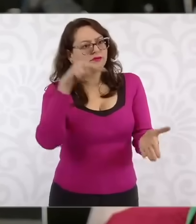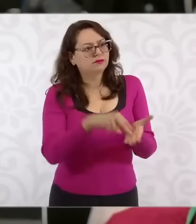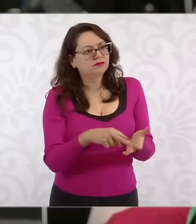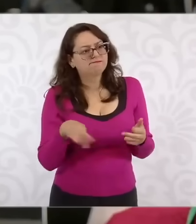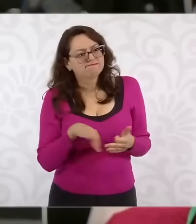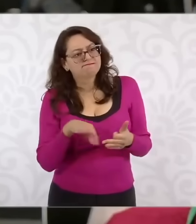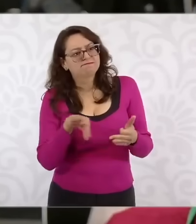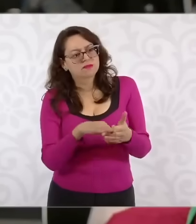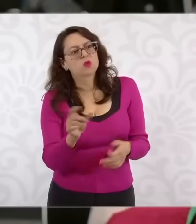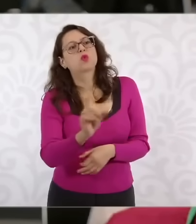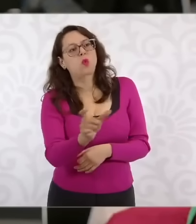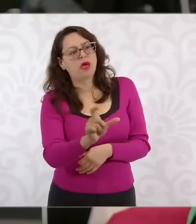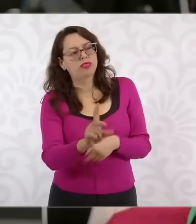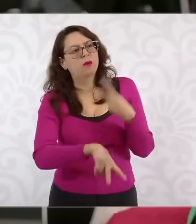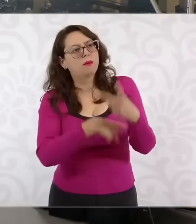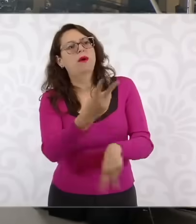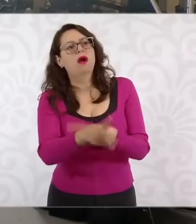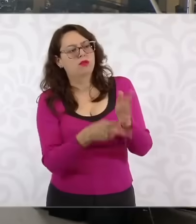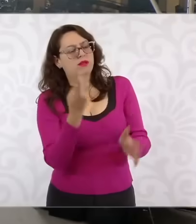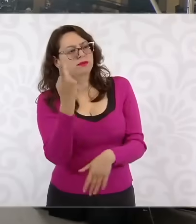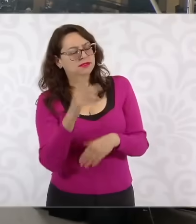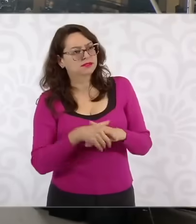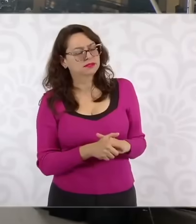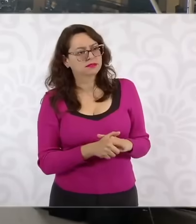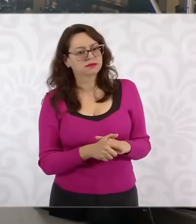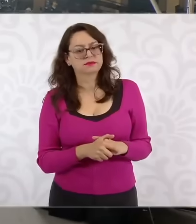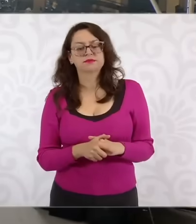repetir cuándo va a estar el gabinete otra vez en Sinaloa? Sí, en realidad no se han dejado